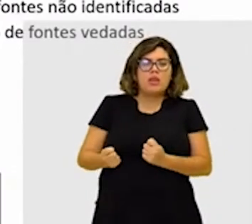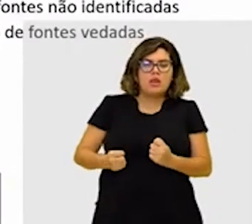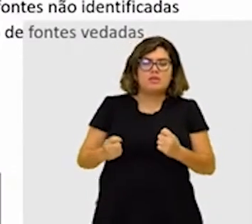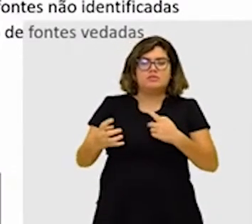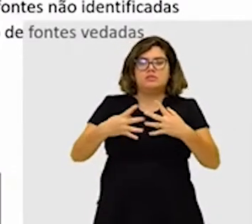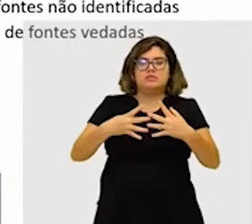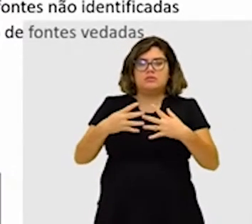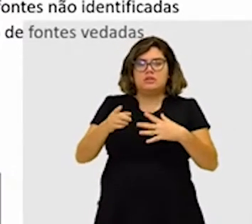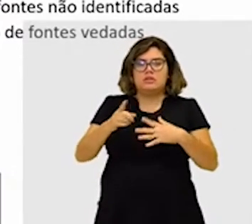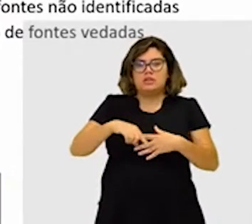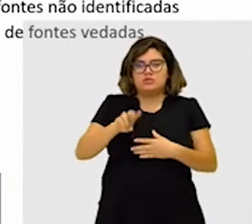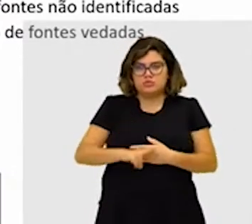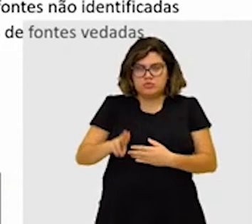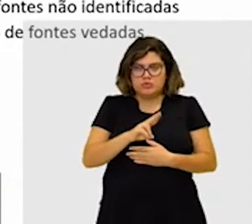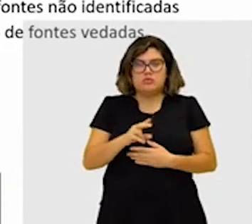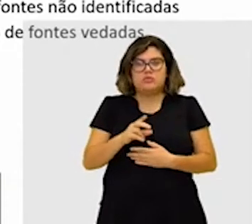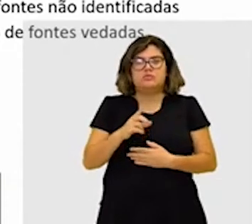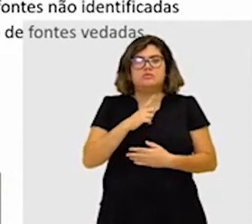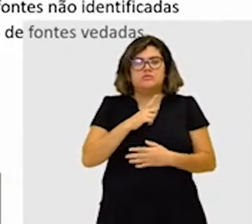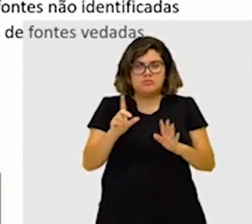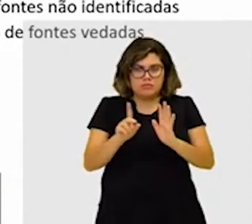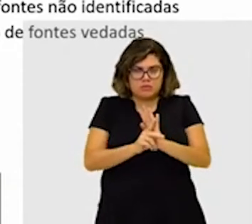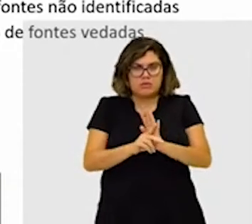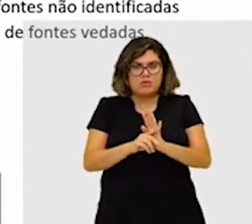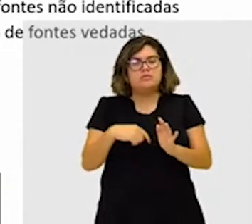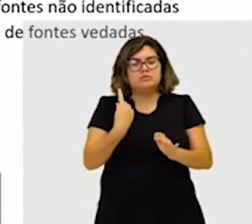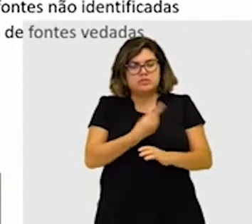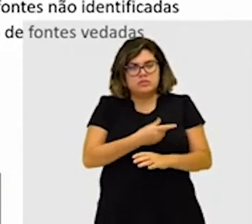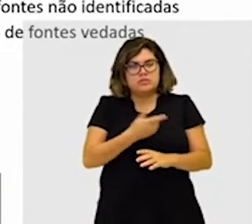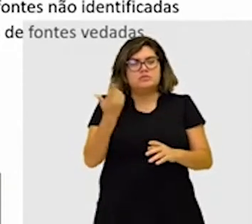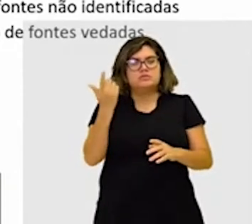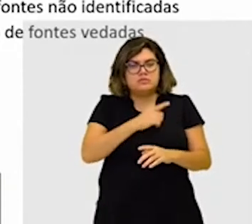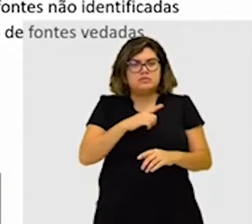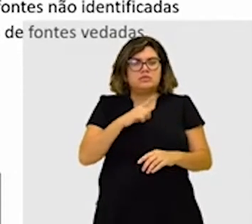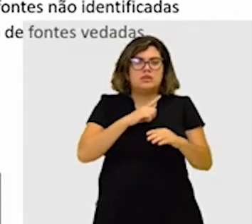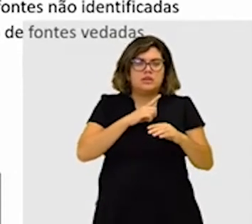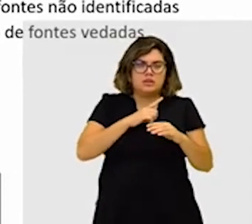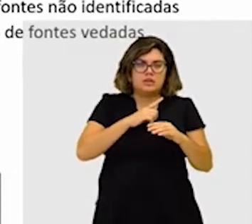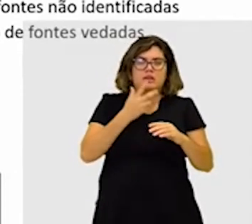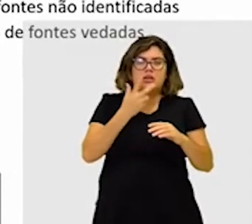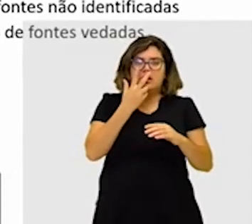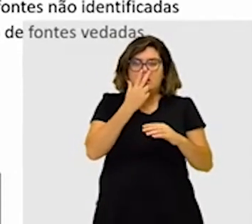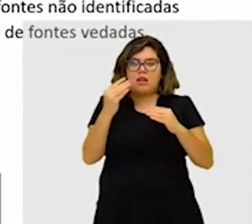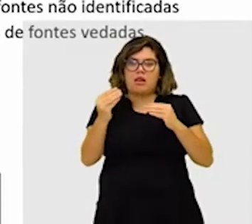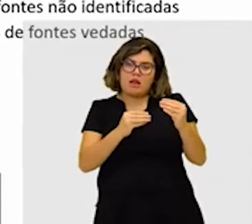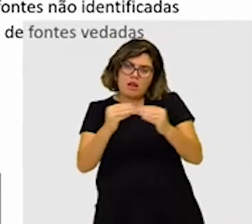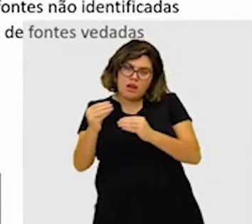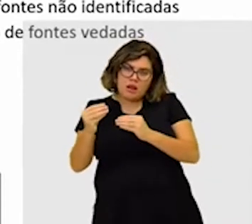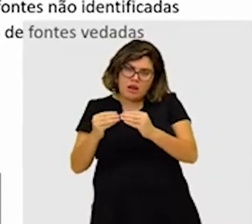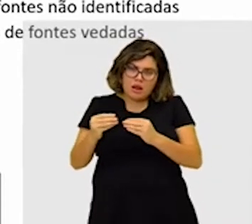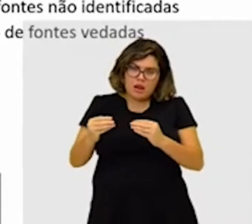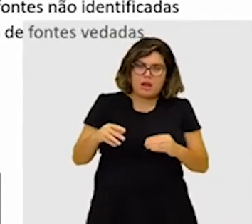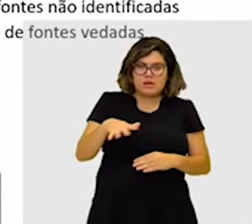dessa base financiadora para que nós e o seu deslocamento para as áreas que efetivamente de